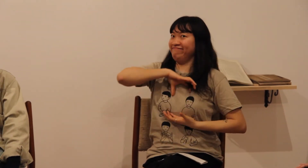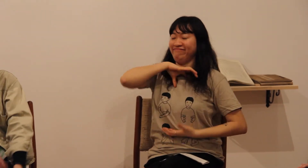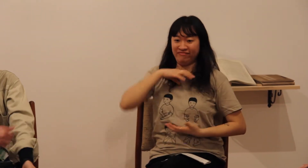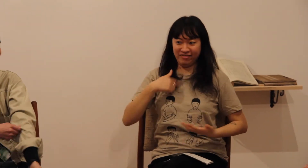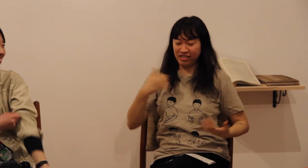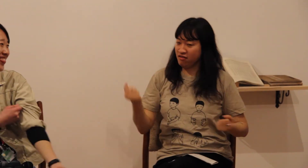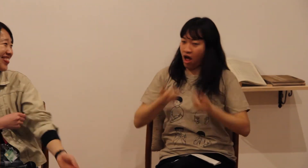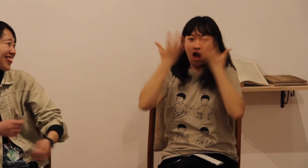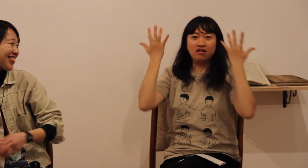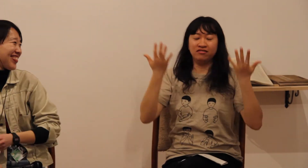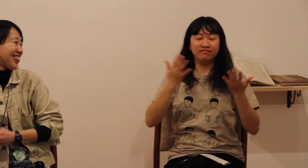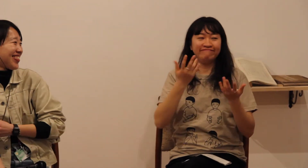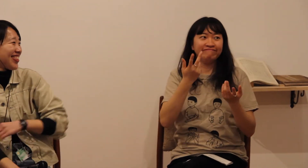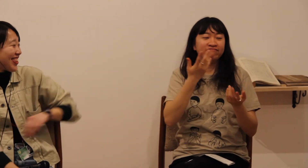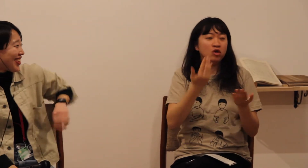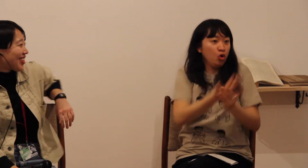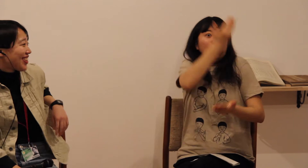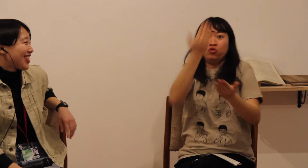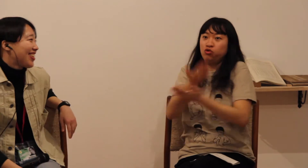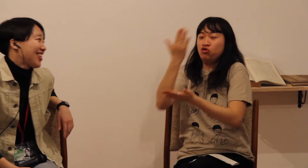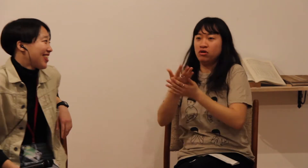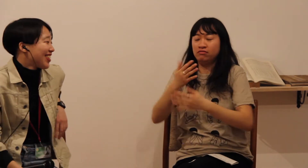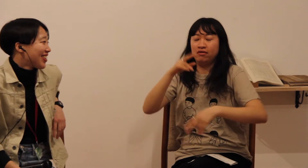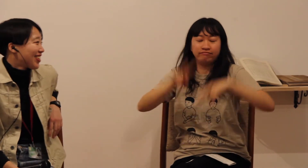und viele andere Leute und viele Erfahrungen gesammelt.